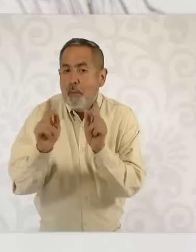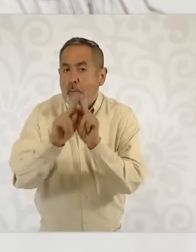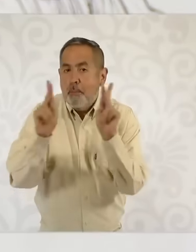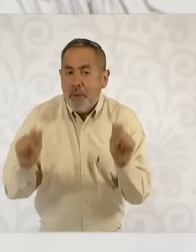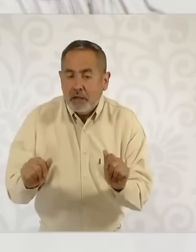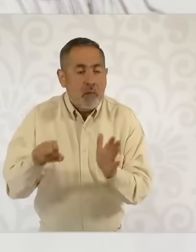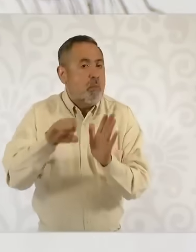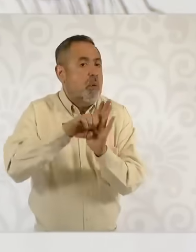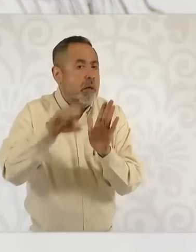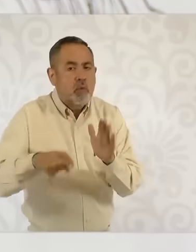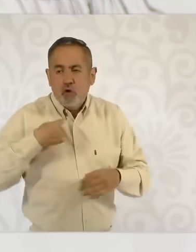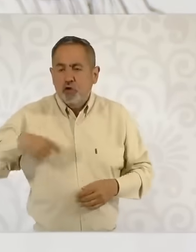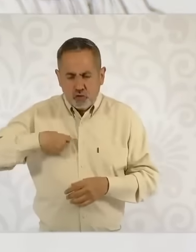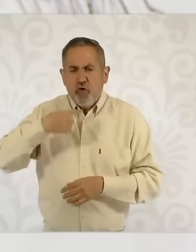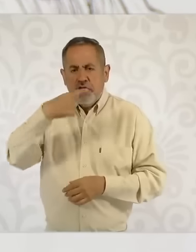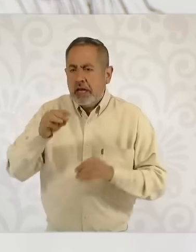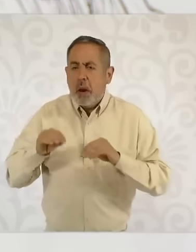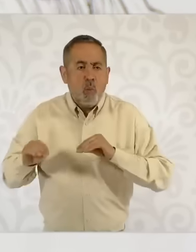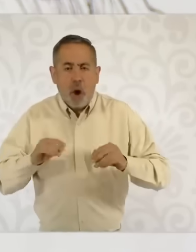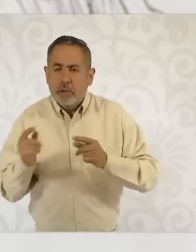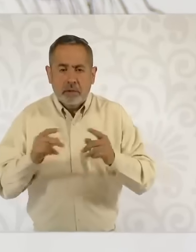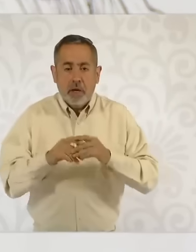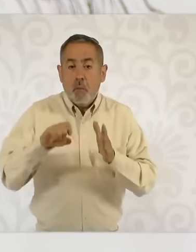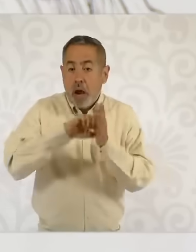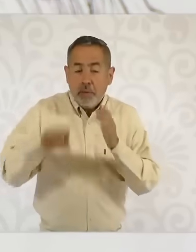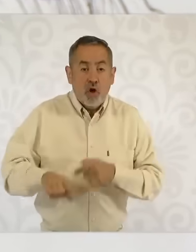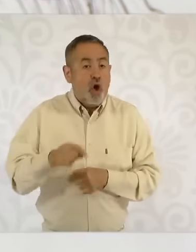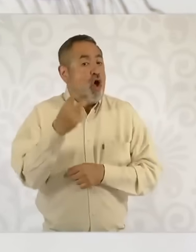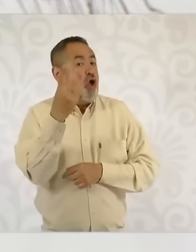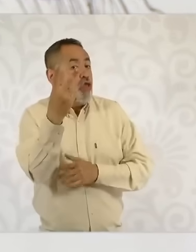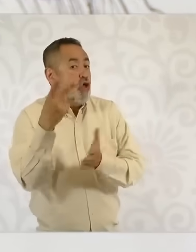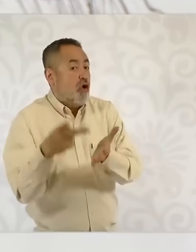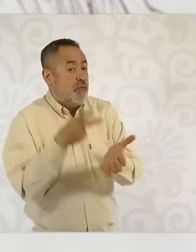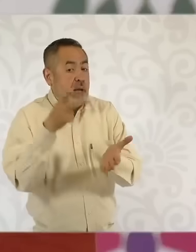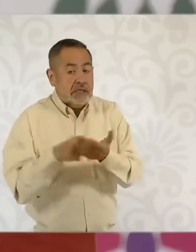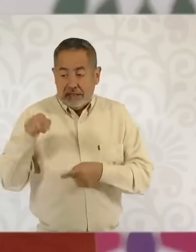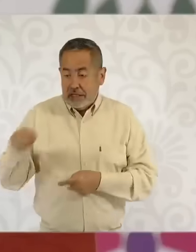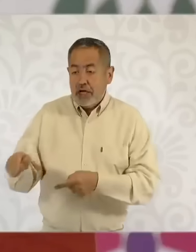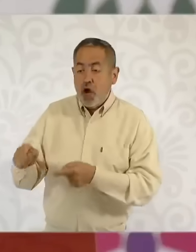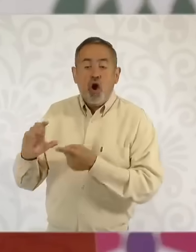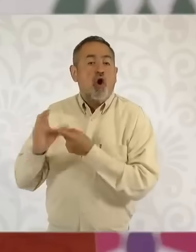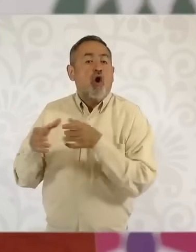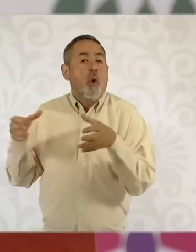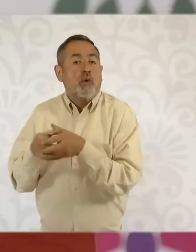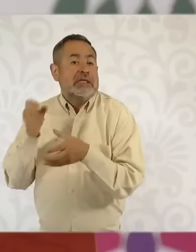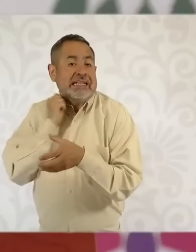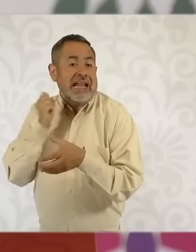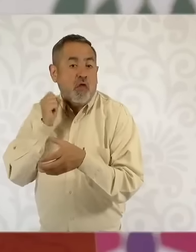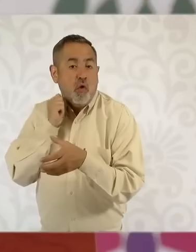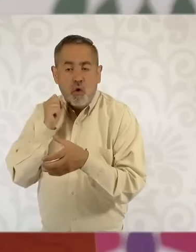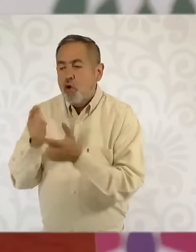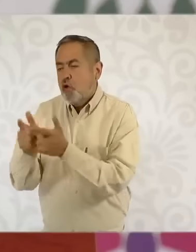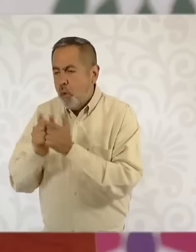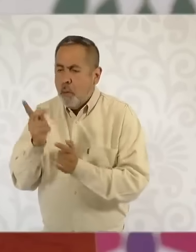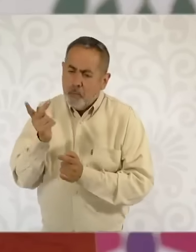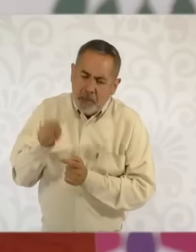Por ejemplo fueron dos veces una comisión del Senado de todos los partidos políticos